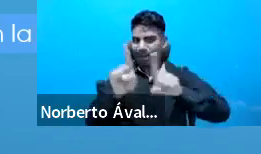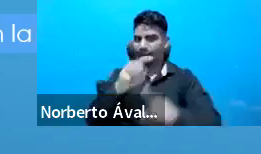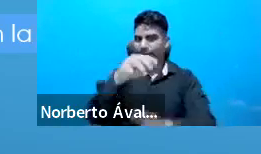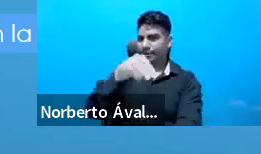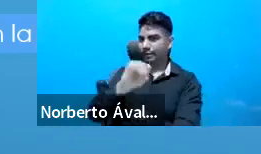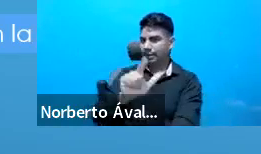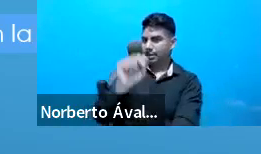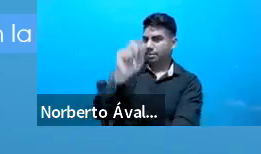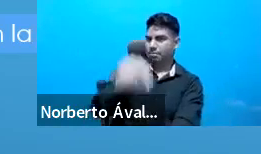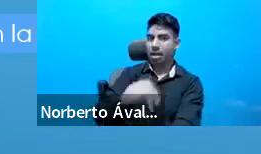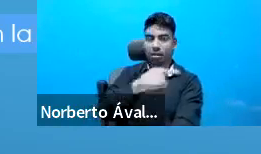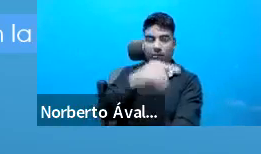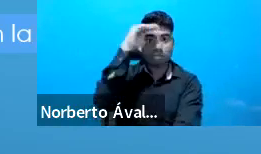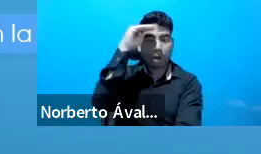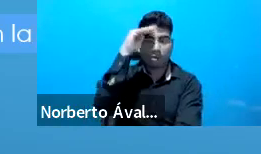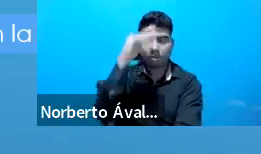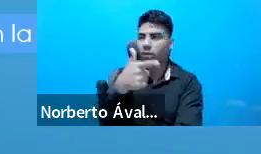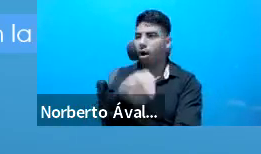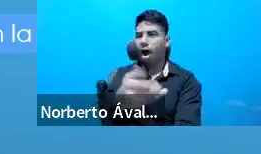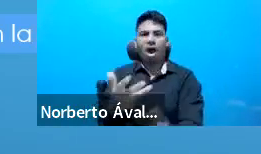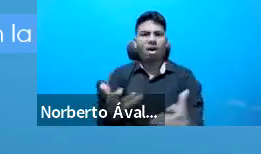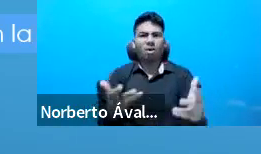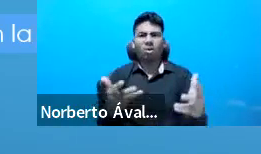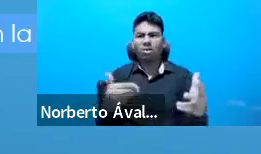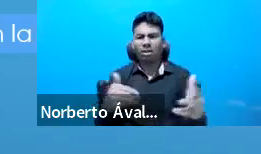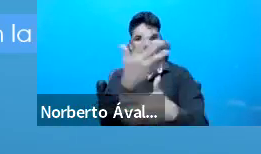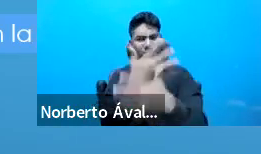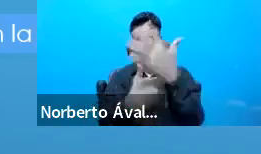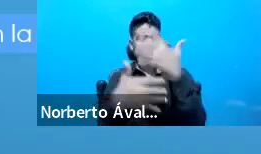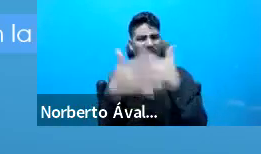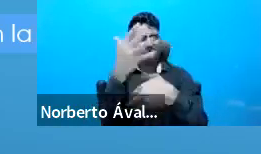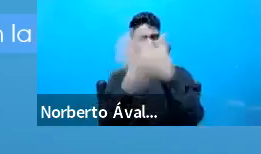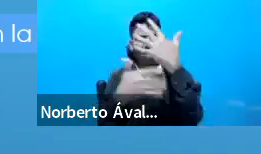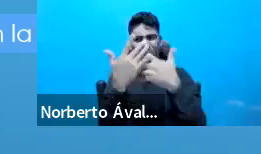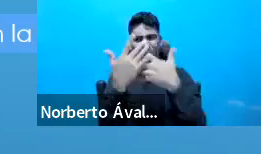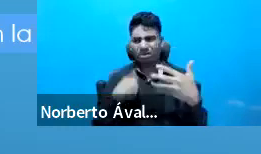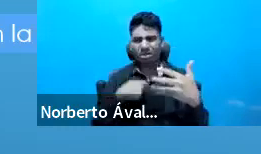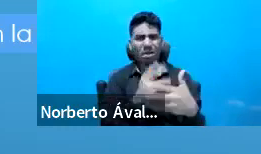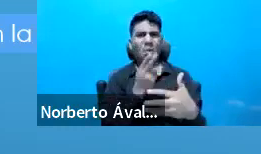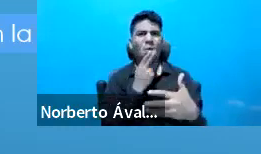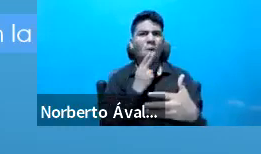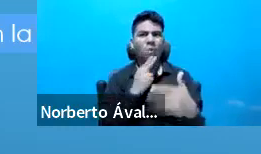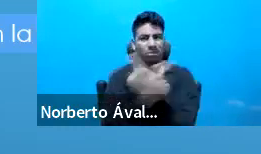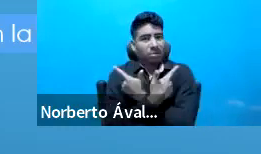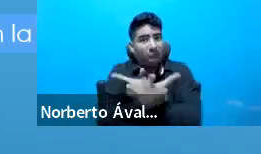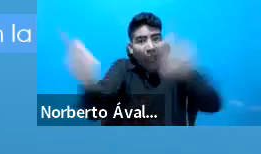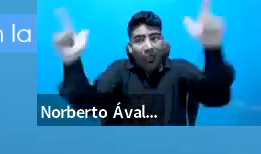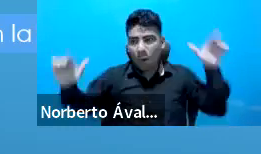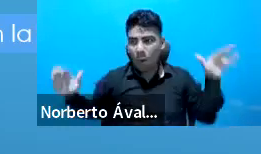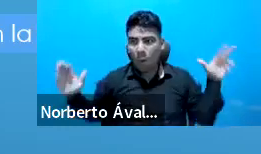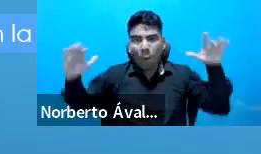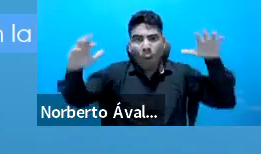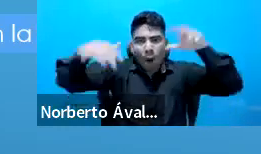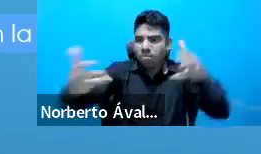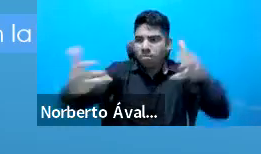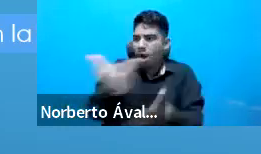sordas sordasen la sordasen la lengua de señas, entonces se podría generar una raza, una raza, distinta y entonces se prohíbe al revés. del